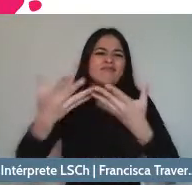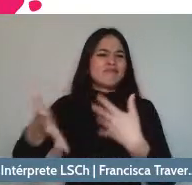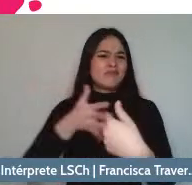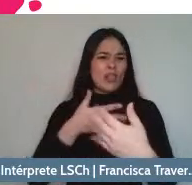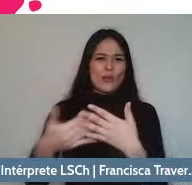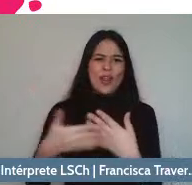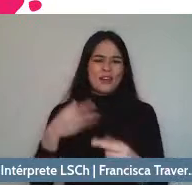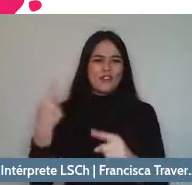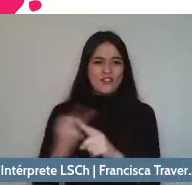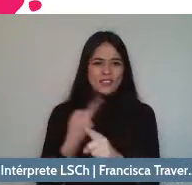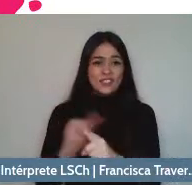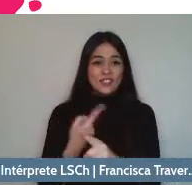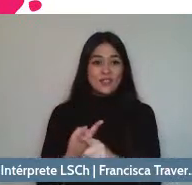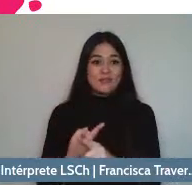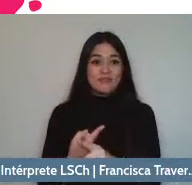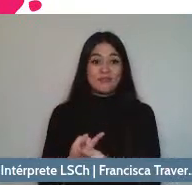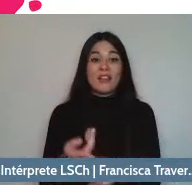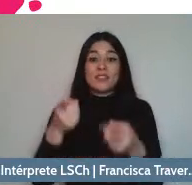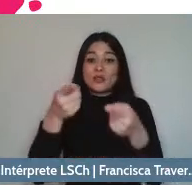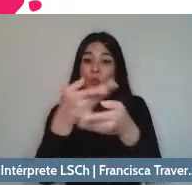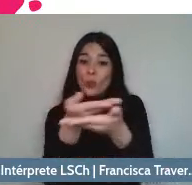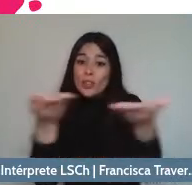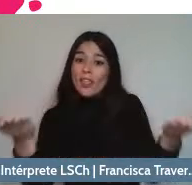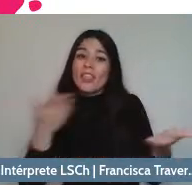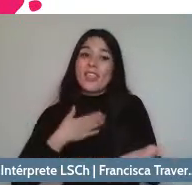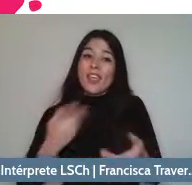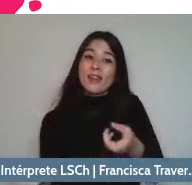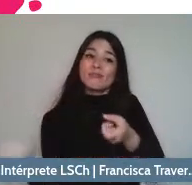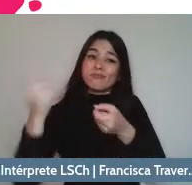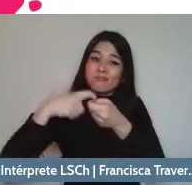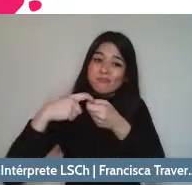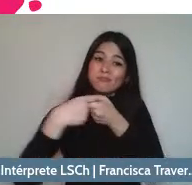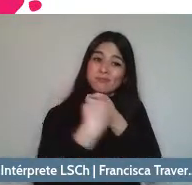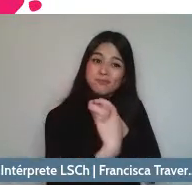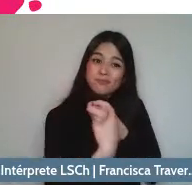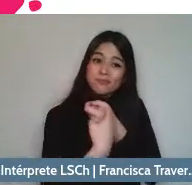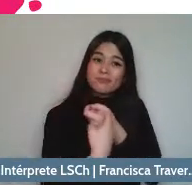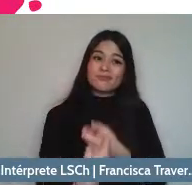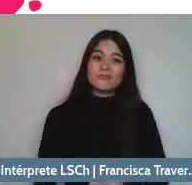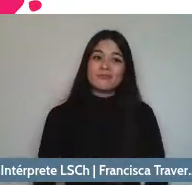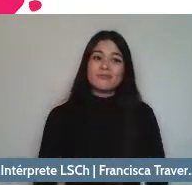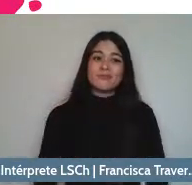A ver si quieren sintonizar este canal. Un abrazo.